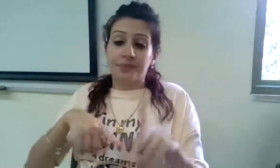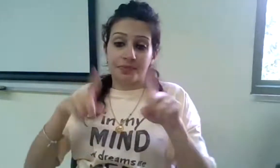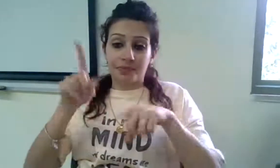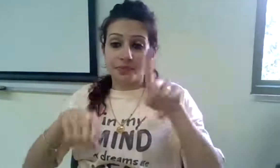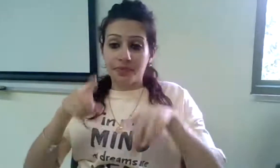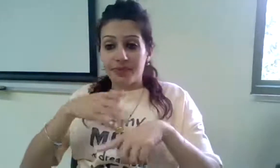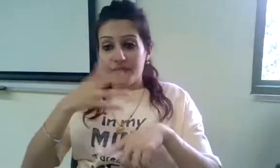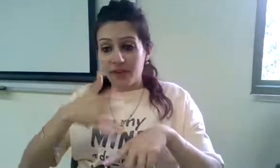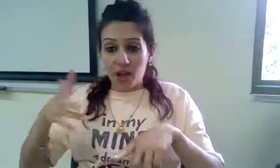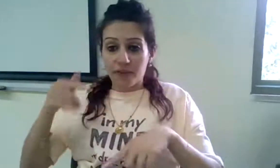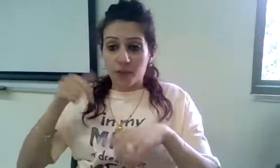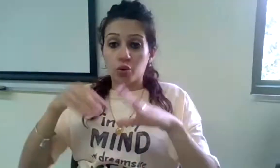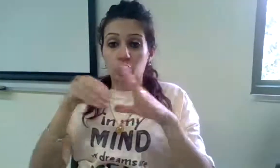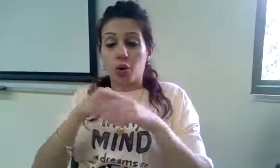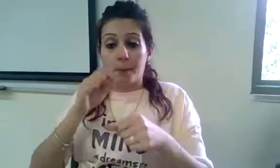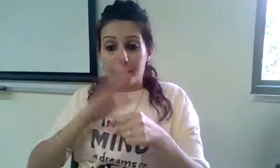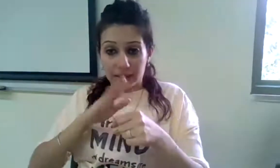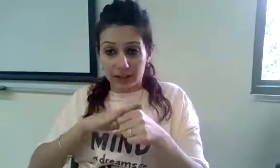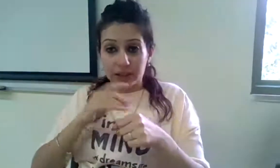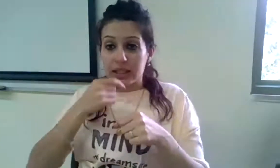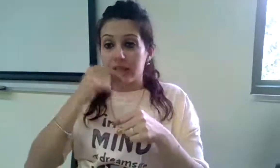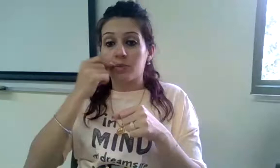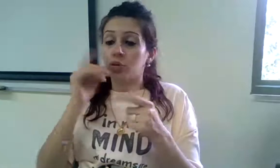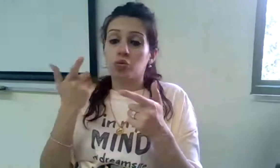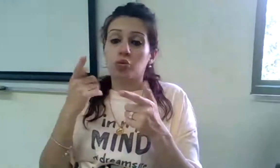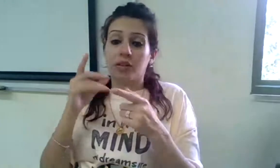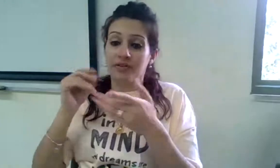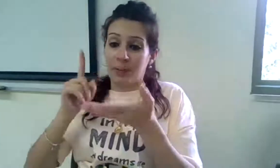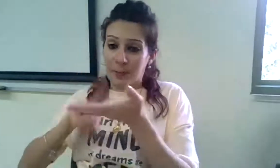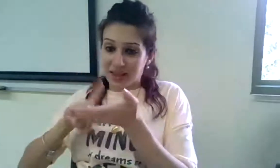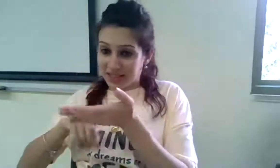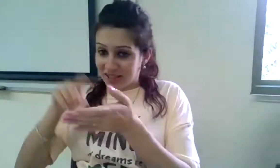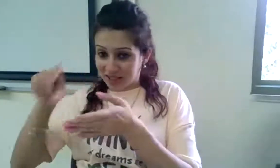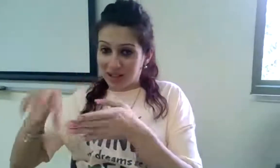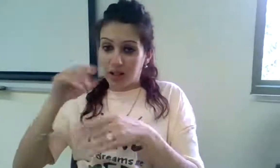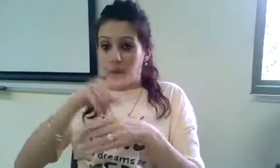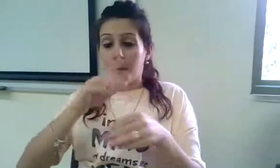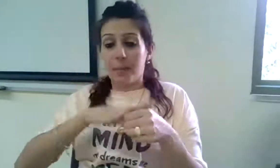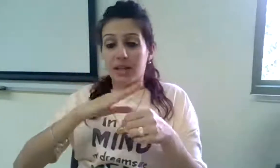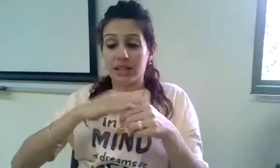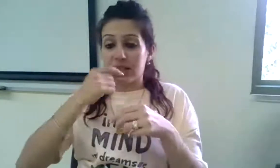البحث الذي قاموا به منذ ال2005, أي لمدة 15 عاما